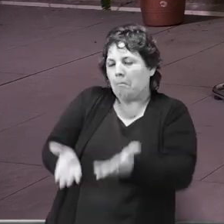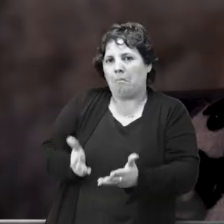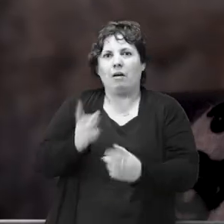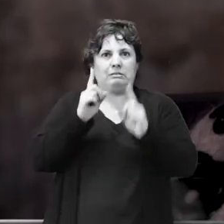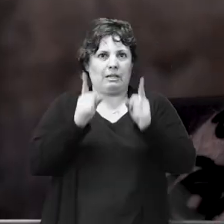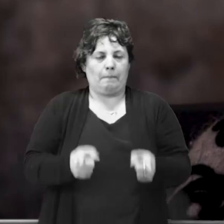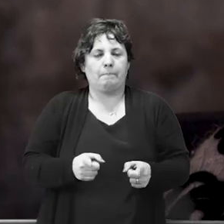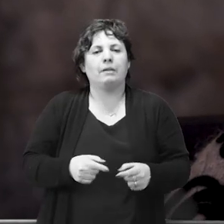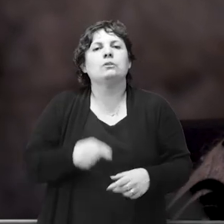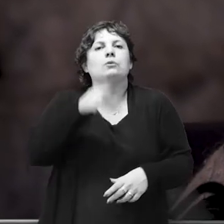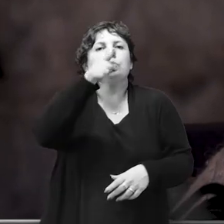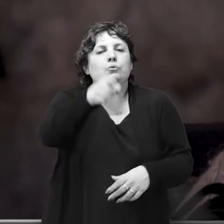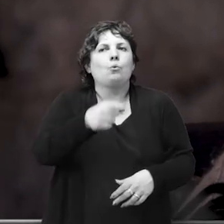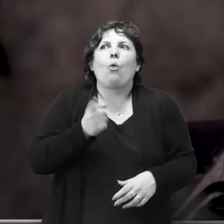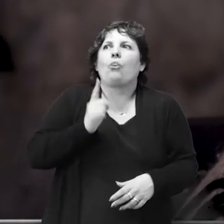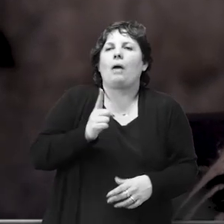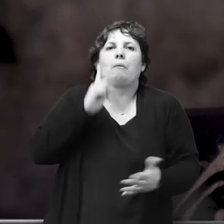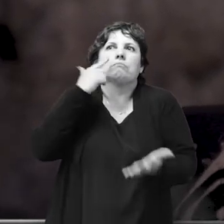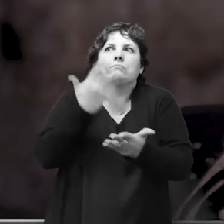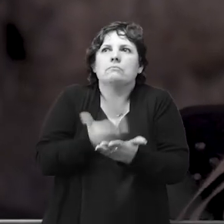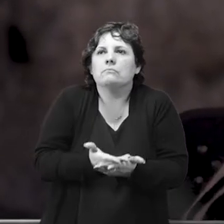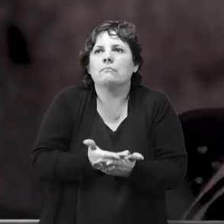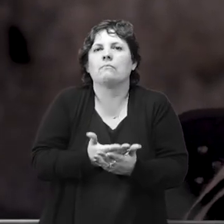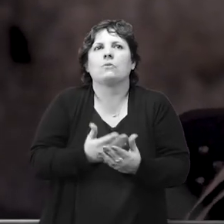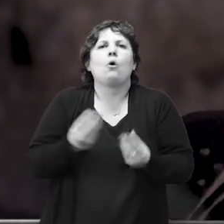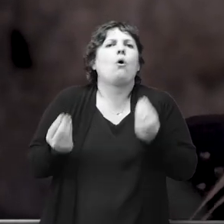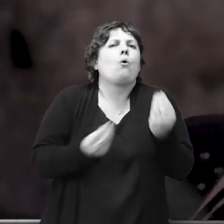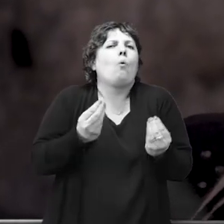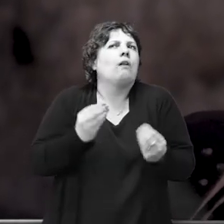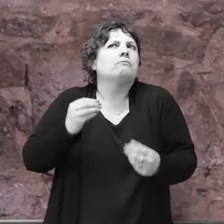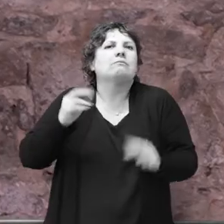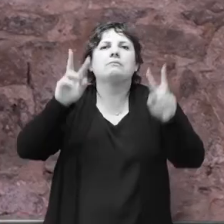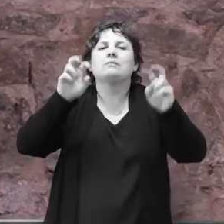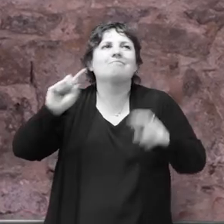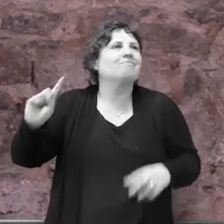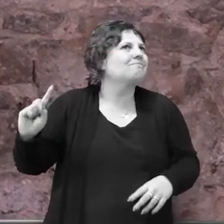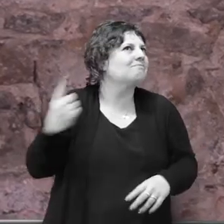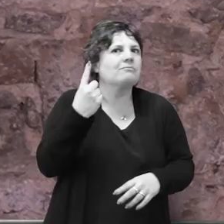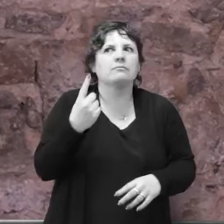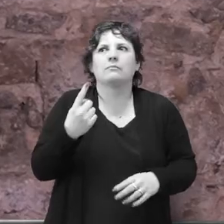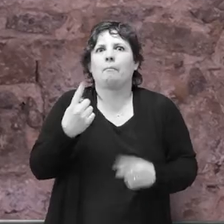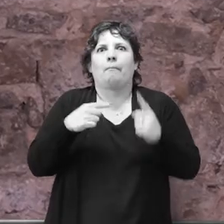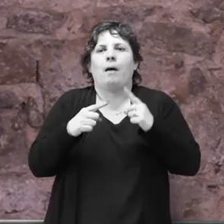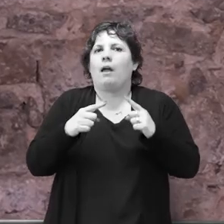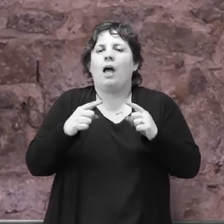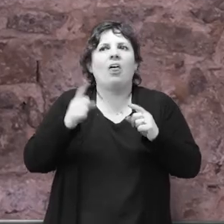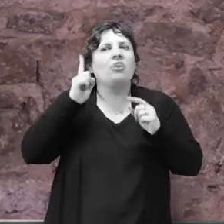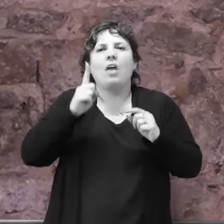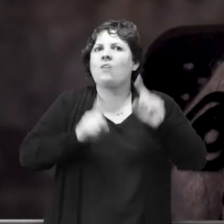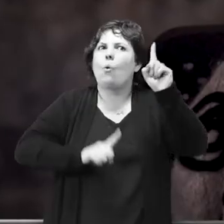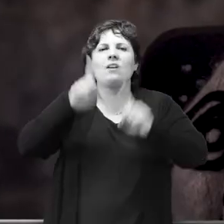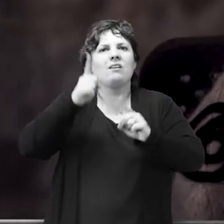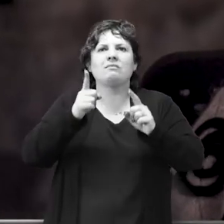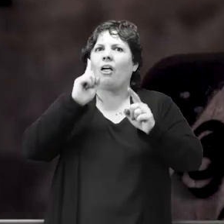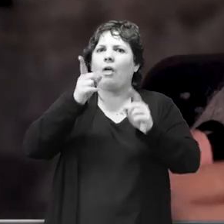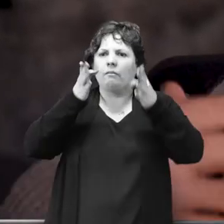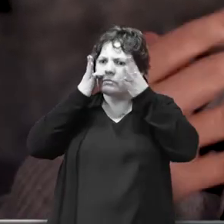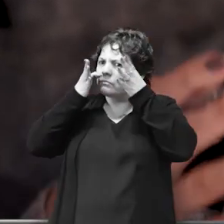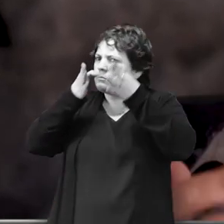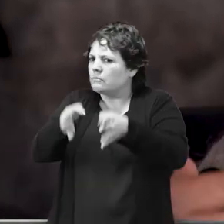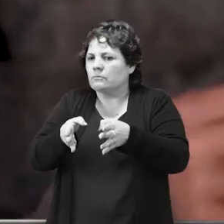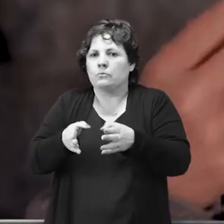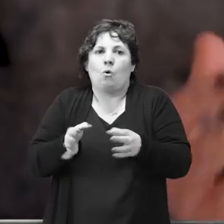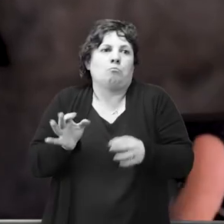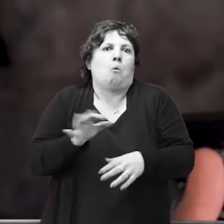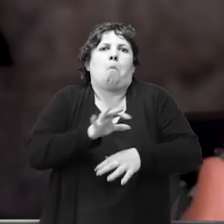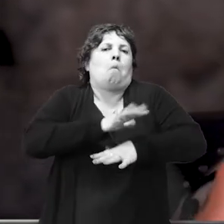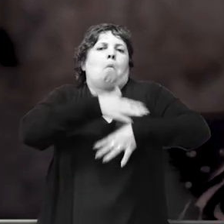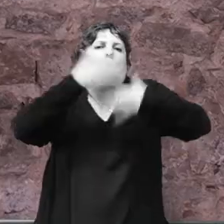si tuvieras que plantear cual sería la prioridad como tema de agenda académica que pudiera aportar a las políticas